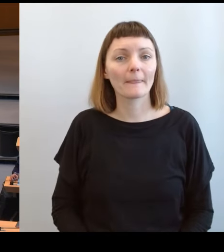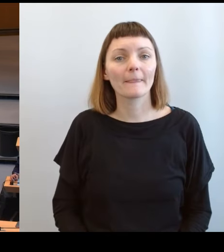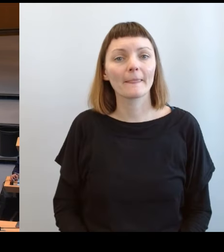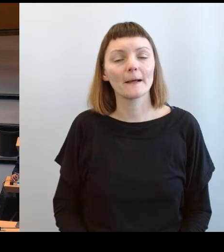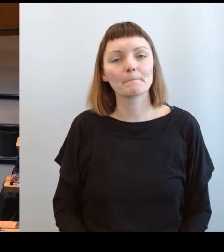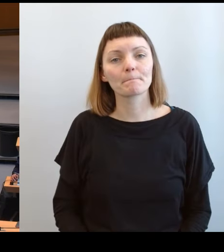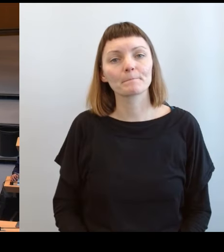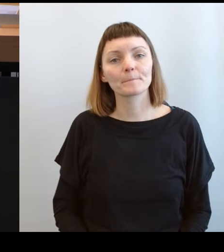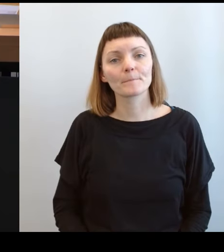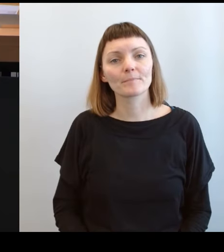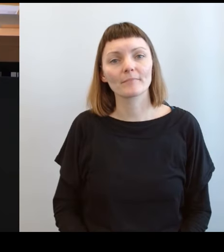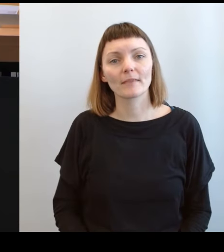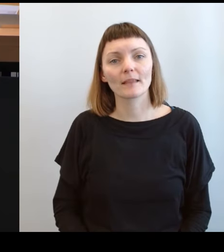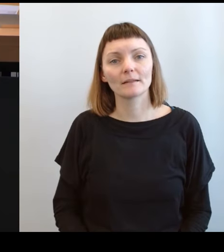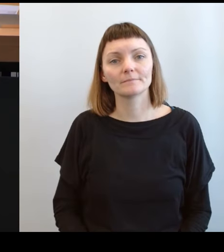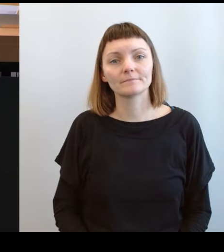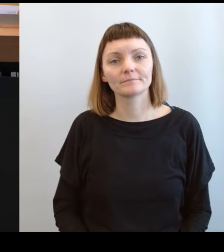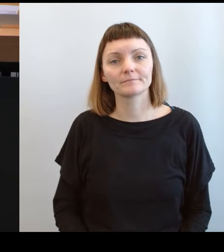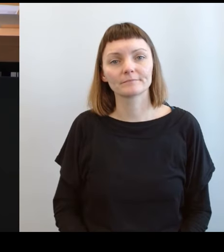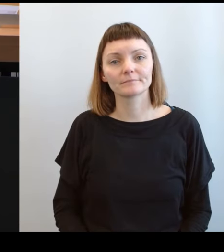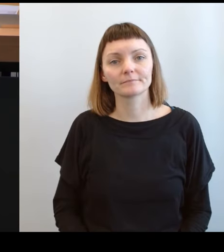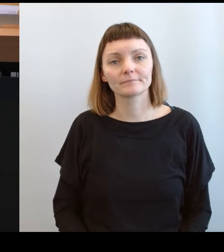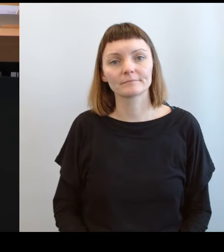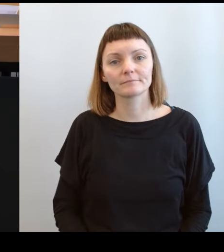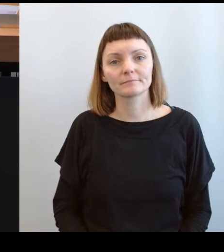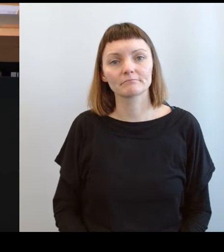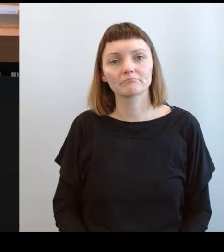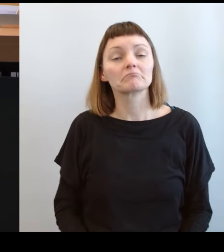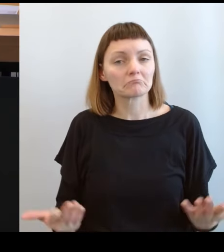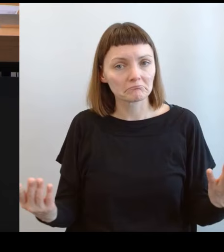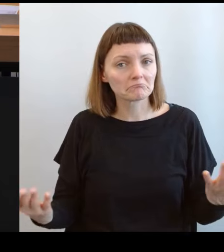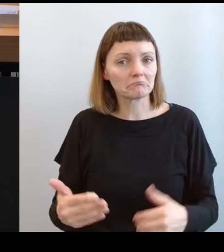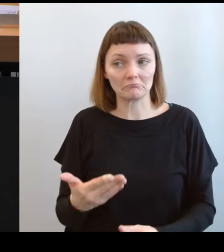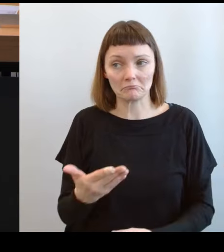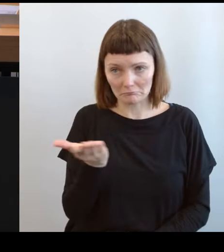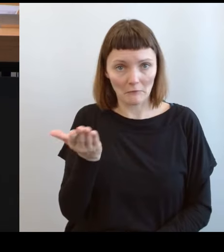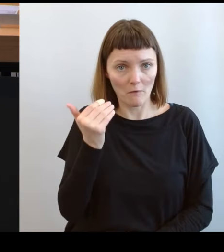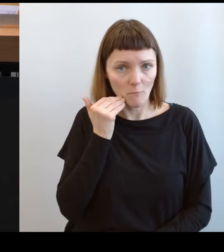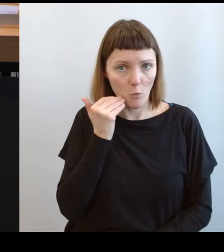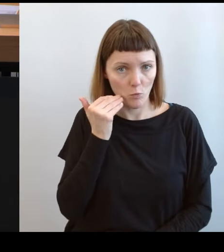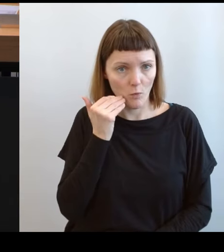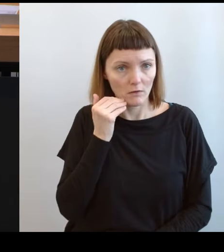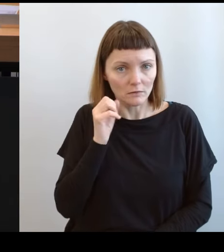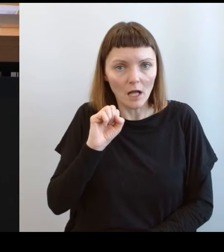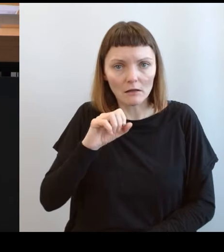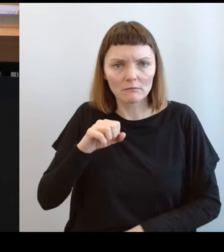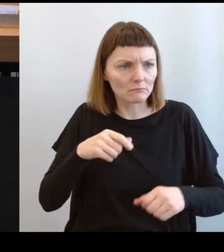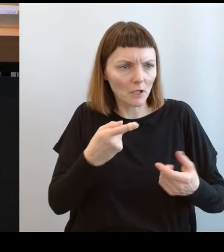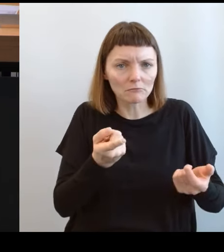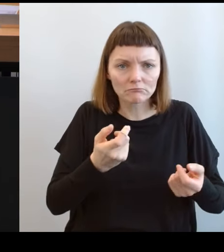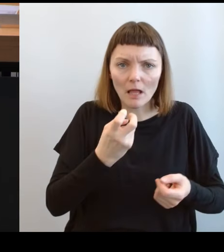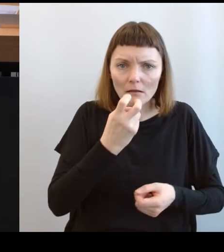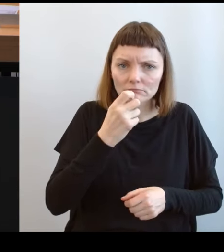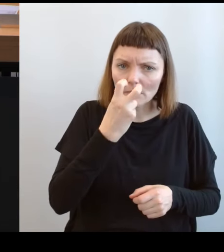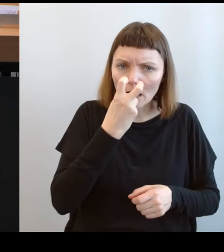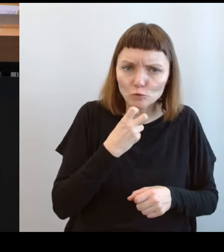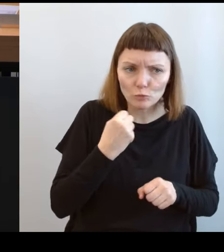Und diese Wohnungen können dann selbstverständlich von einem Azubiwerk übernommen werden und bewirtschaftet werden. Aber ohne ein solches Wohnungsbauprogramm